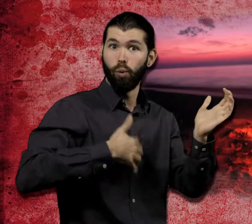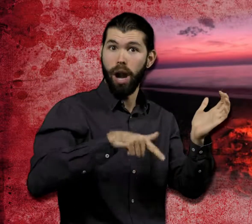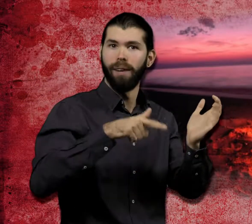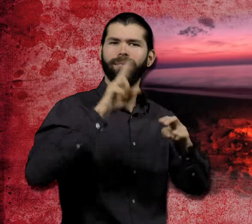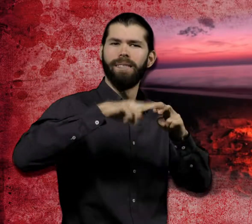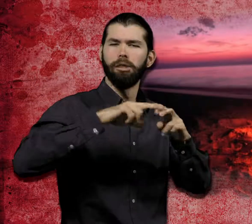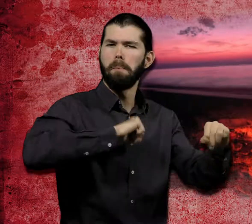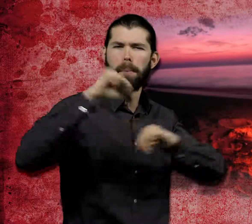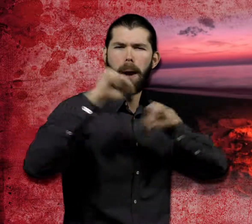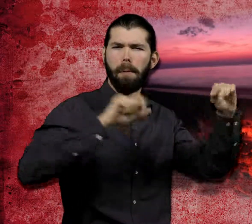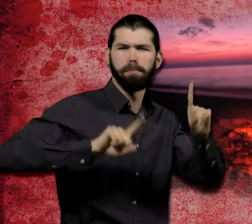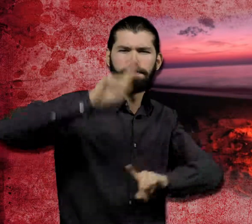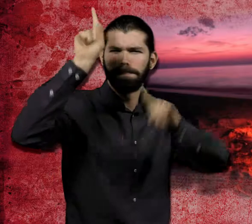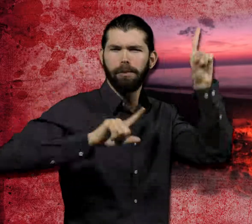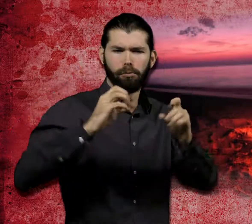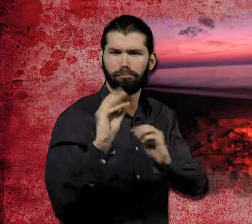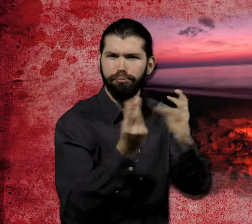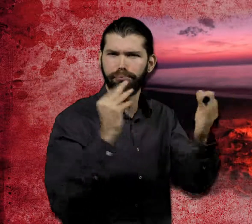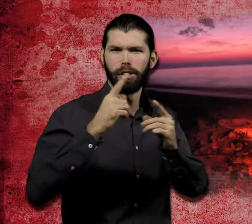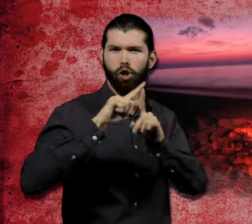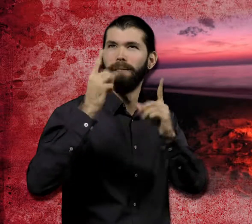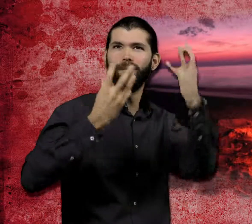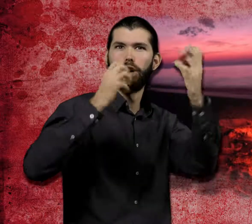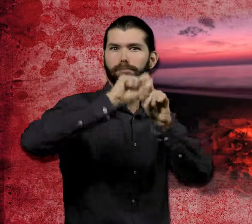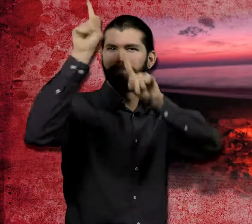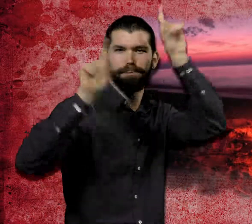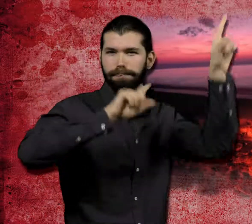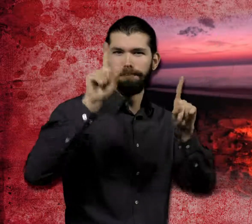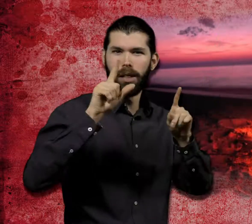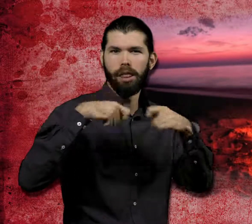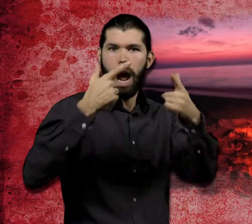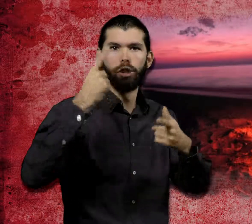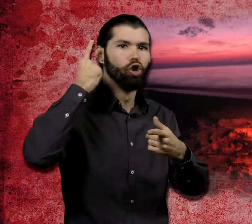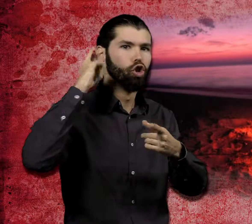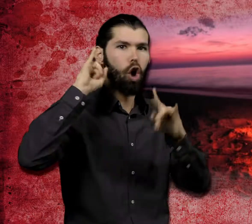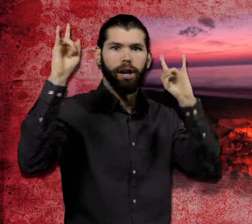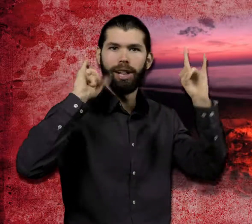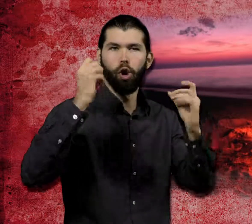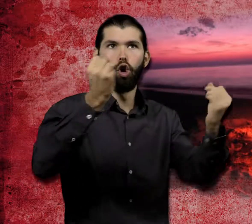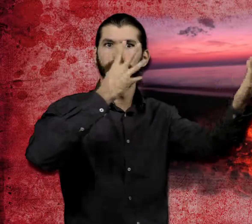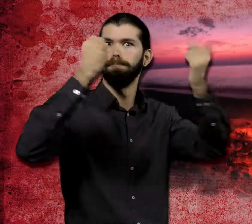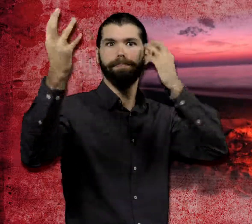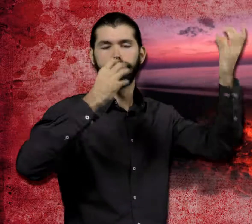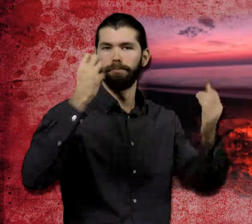L’ús de pirotècnia és un dels derivats del ritual dels focs: i aporten soroll i lluminositat a la festa.